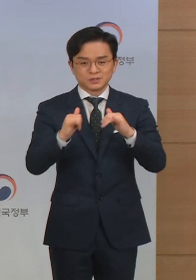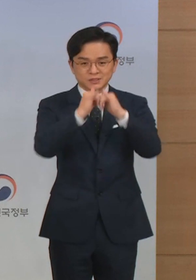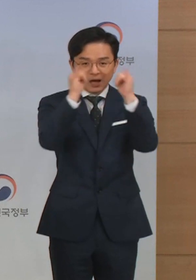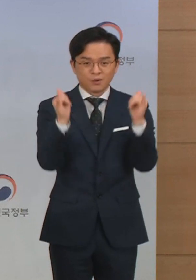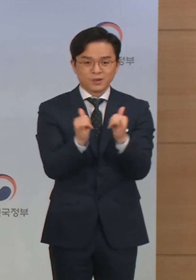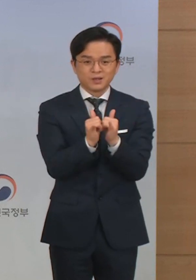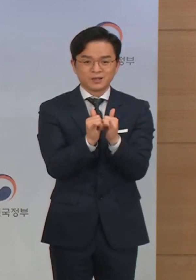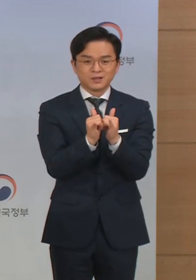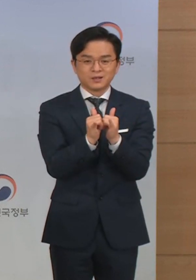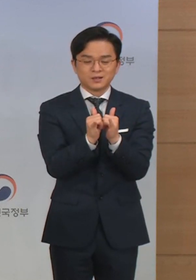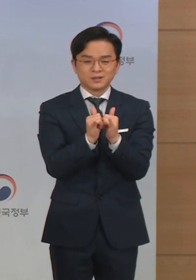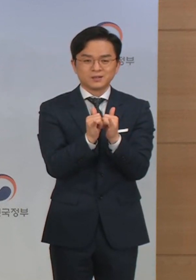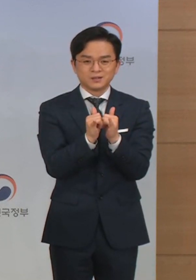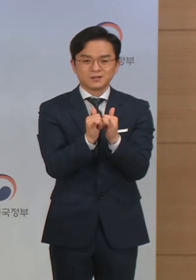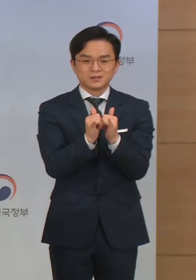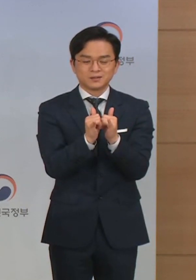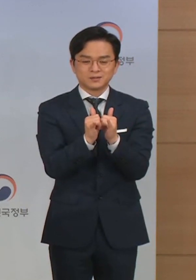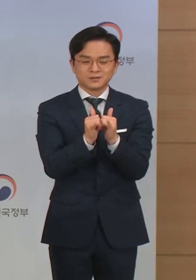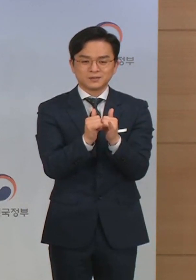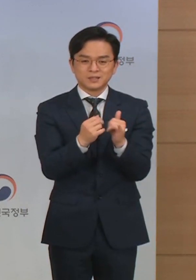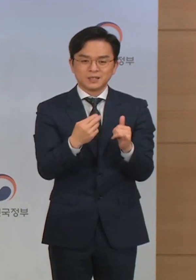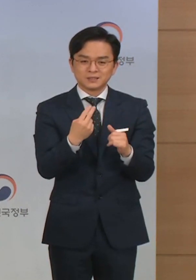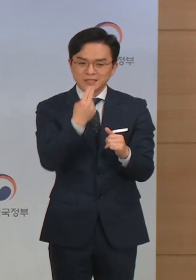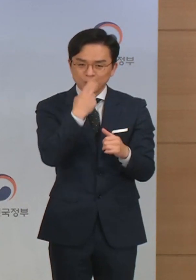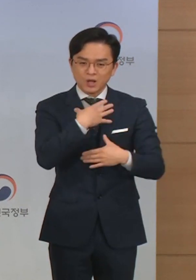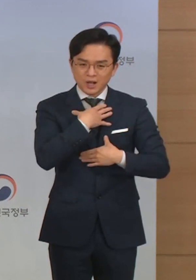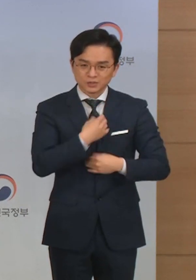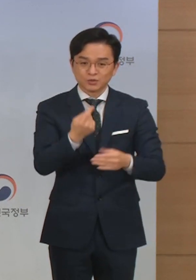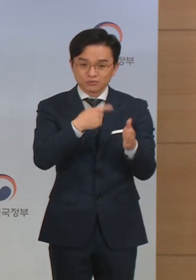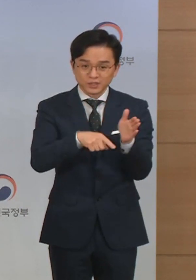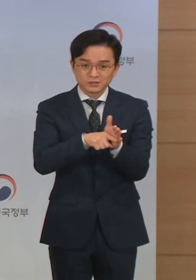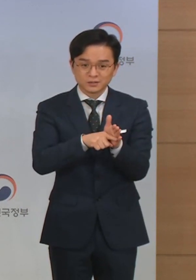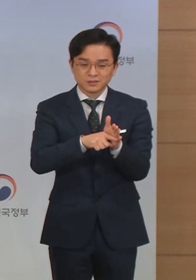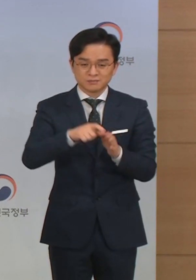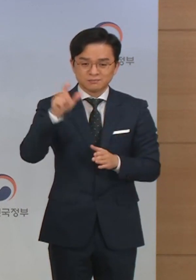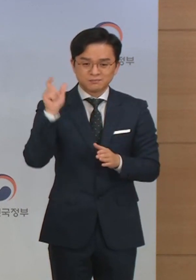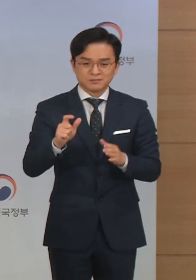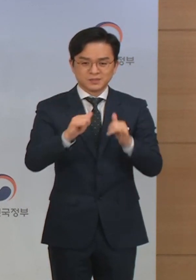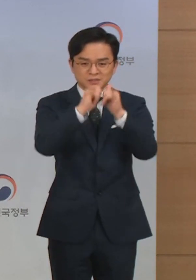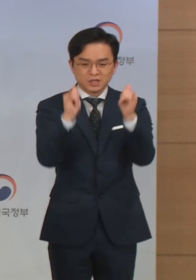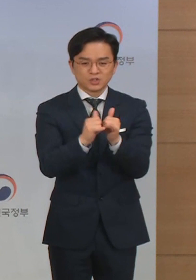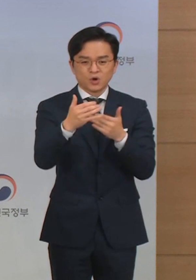이번 강화된 사회적 거리두기에 적극 참여해 주시길 간곡히 요청드립니다